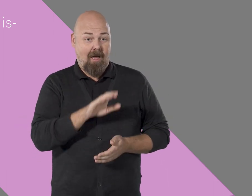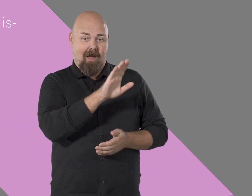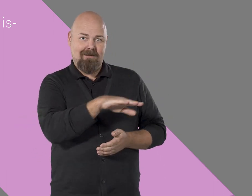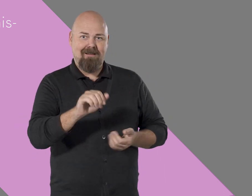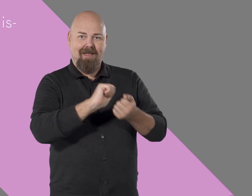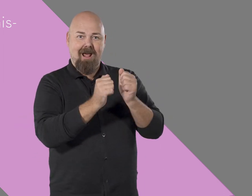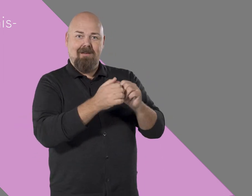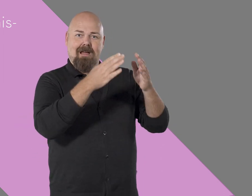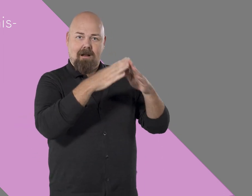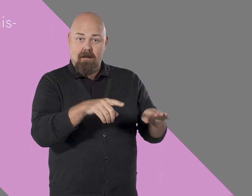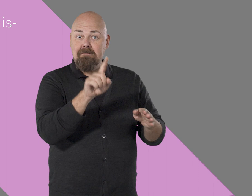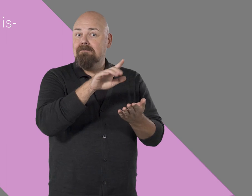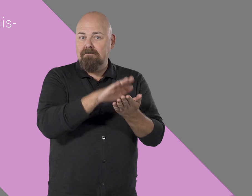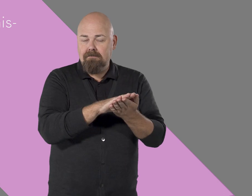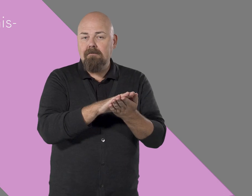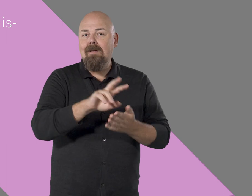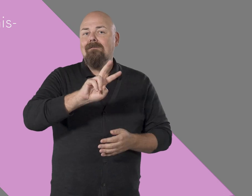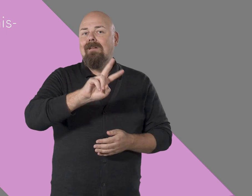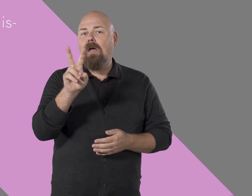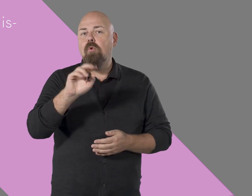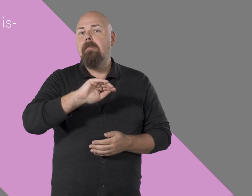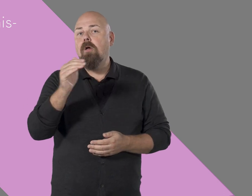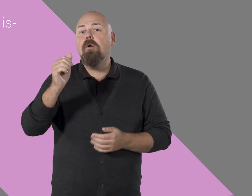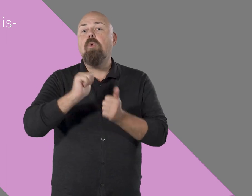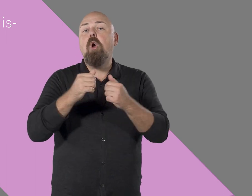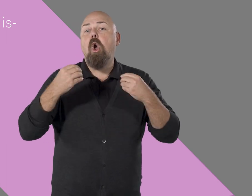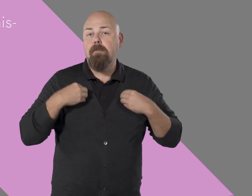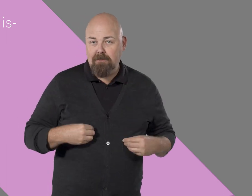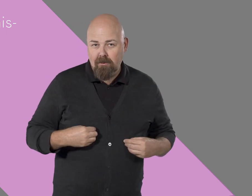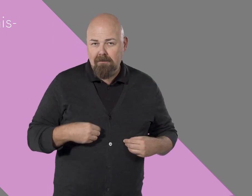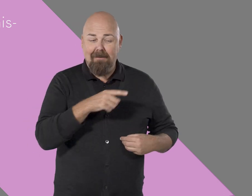Lasten talvileiri järjestetään Vierumäen urheiluopistossa, -